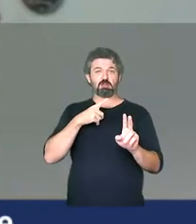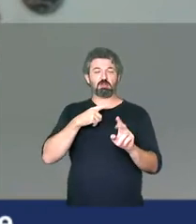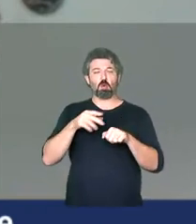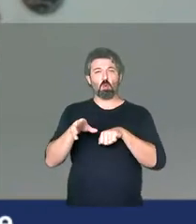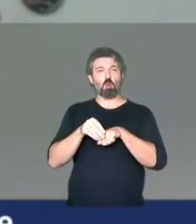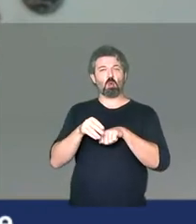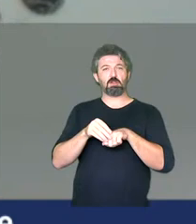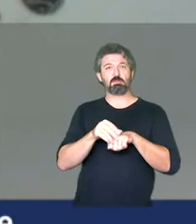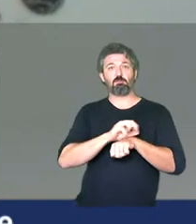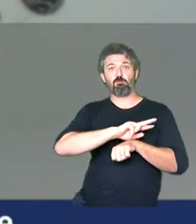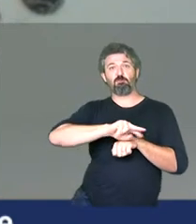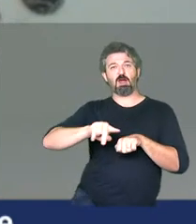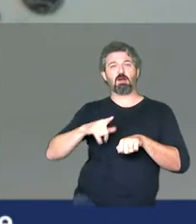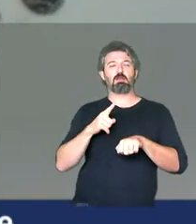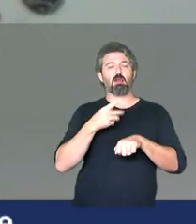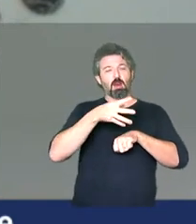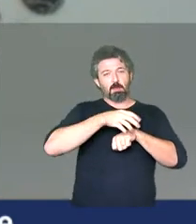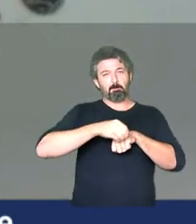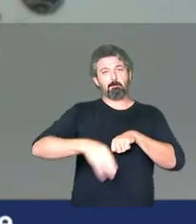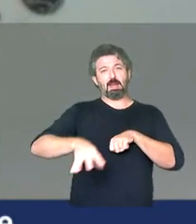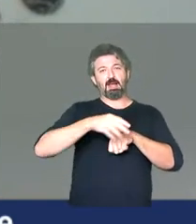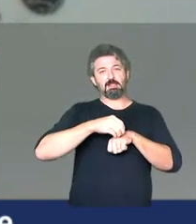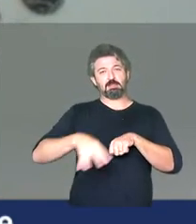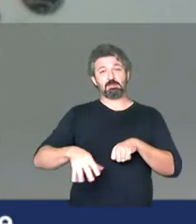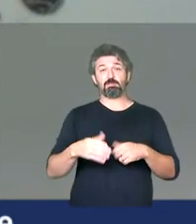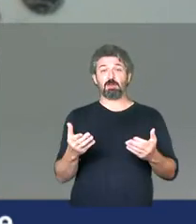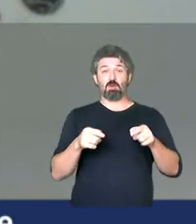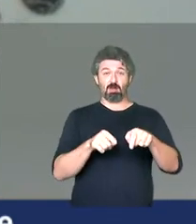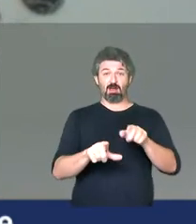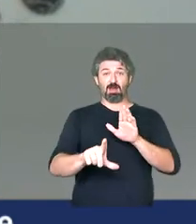QUE DETÉM O CONHECIMENTO VASTO, ESSA LEI ALDIR BLANC